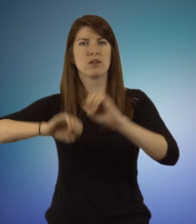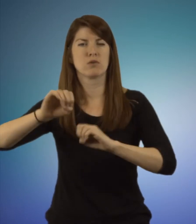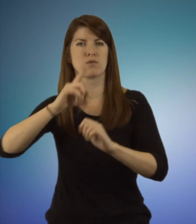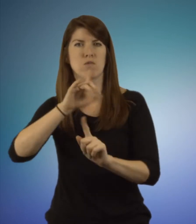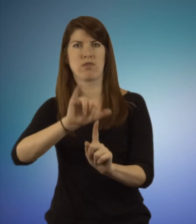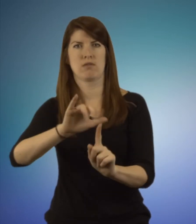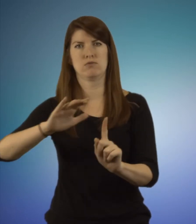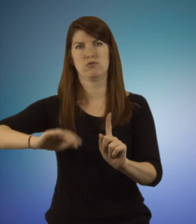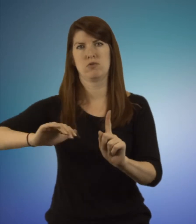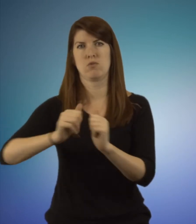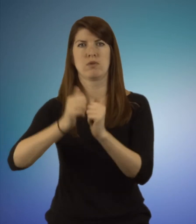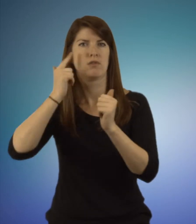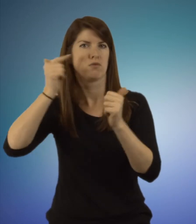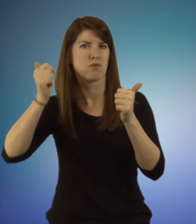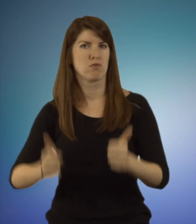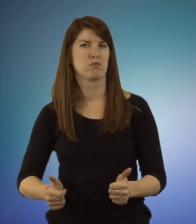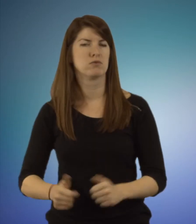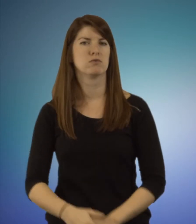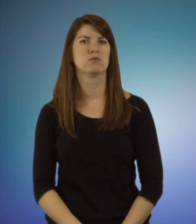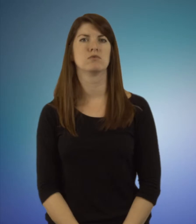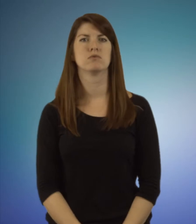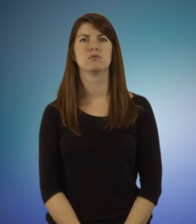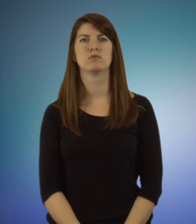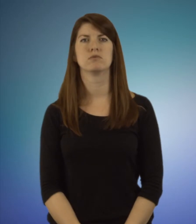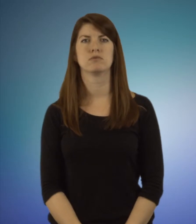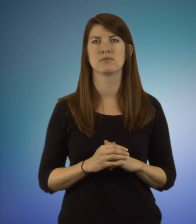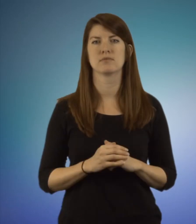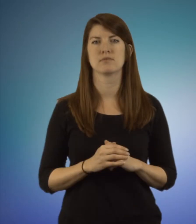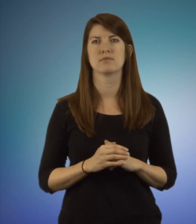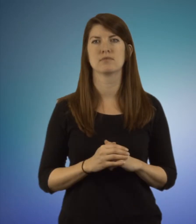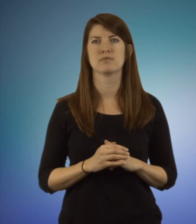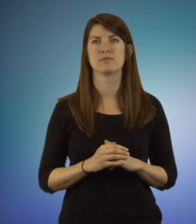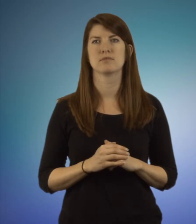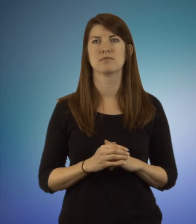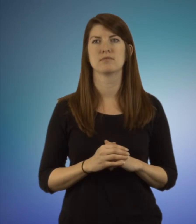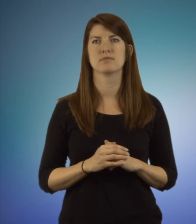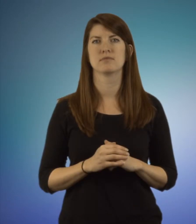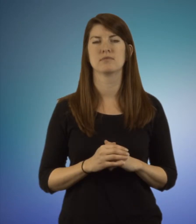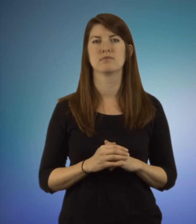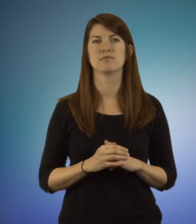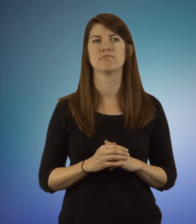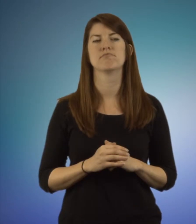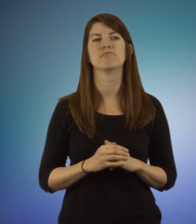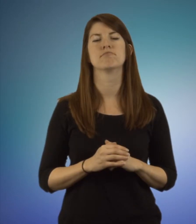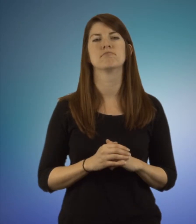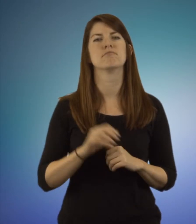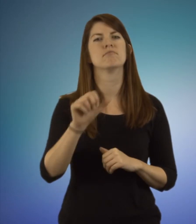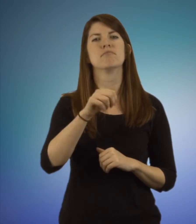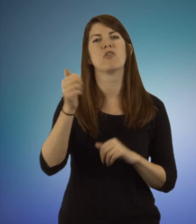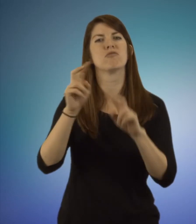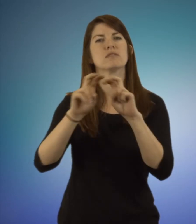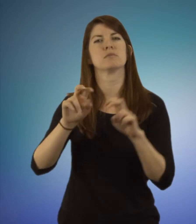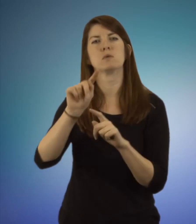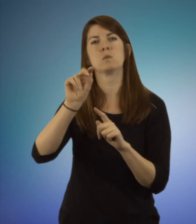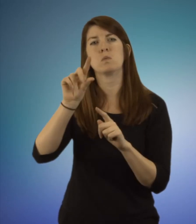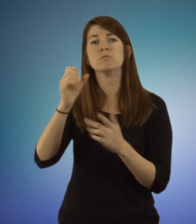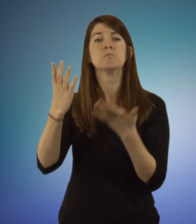herramientas pueden usarse también para conseguir una evaluación más completa para ese niño con pérdida de audición.